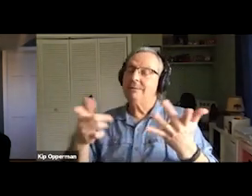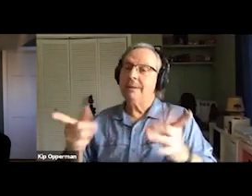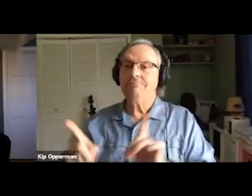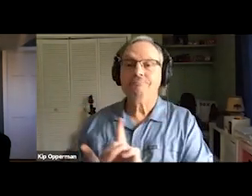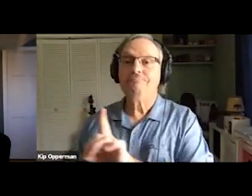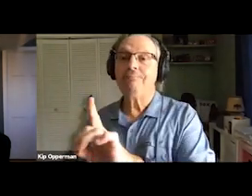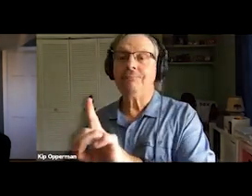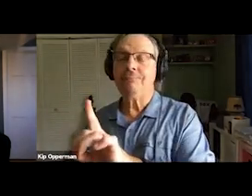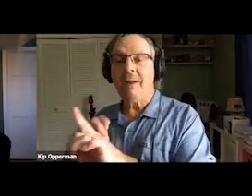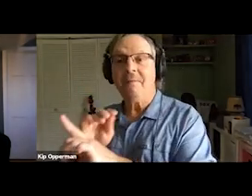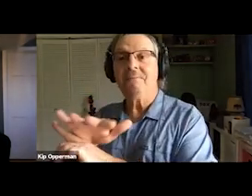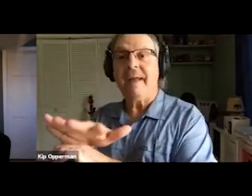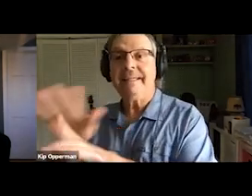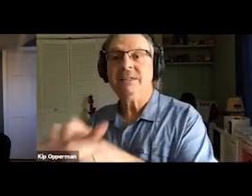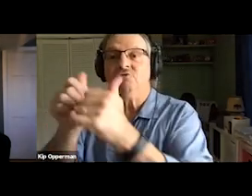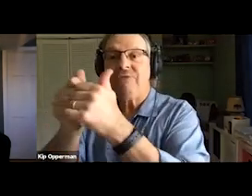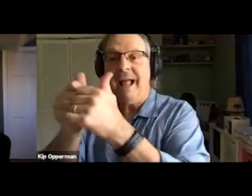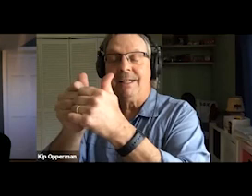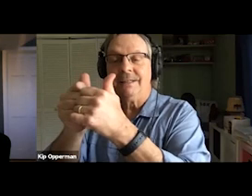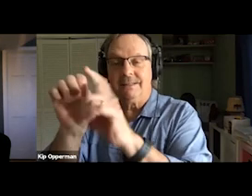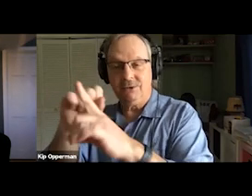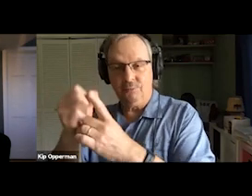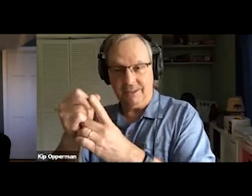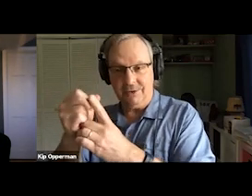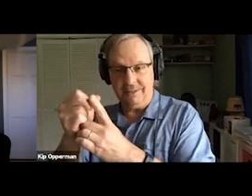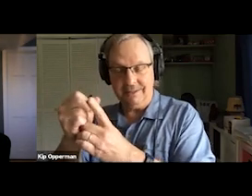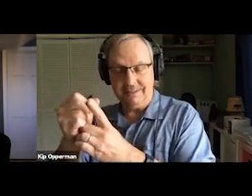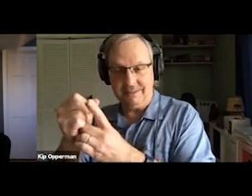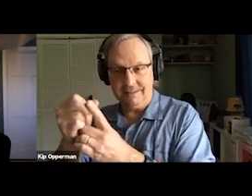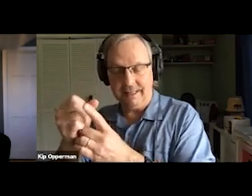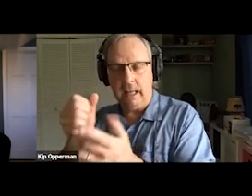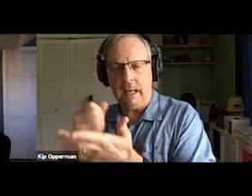en situaciones desafiantes y ayuda a que las cosas salgan bien,